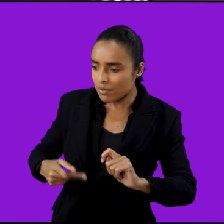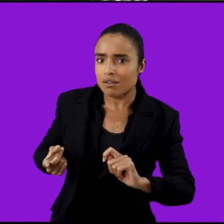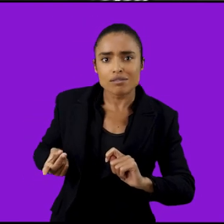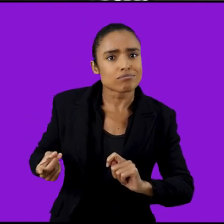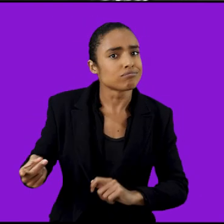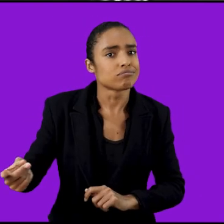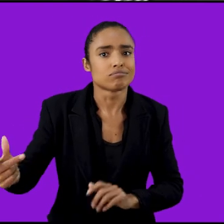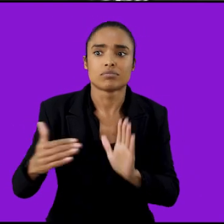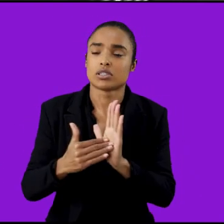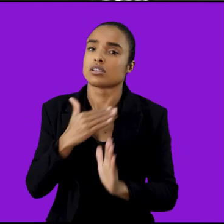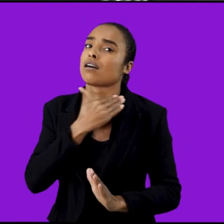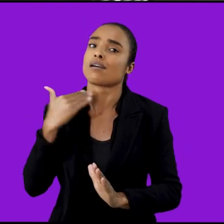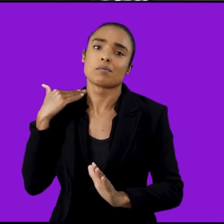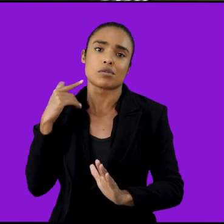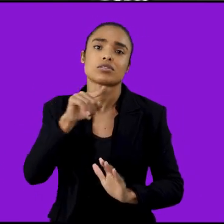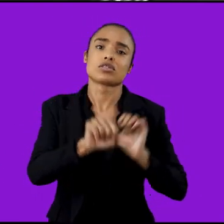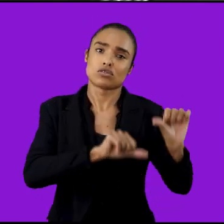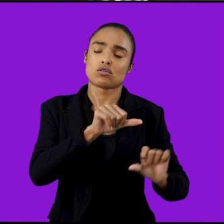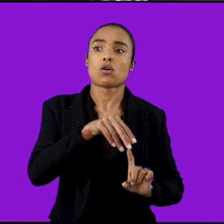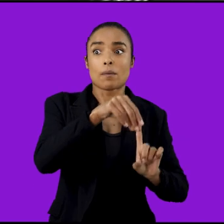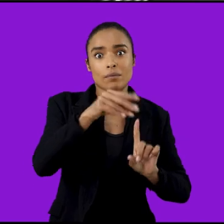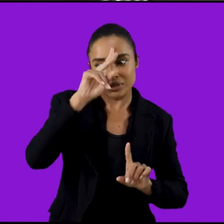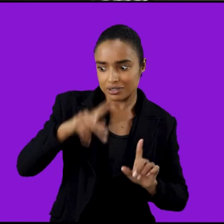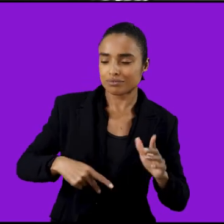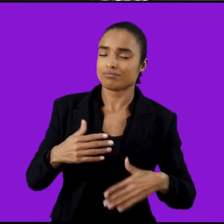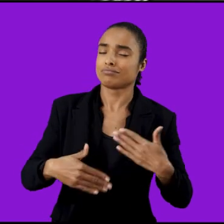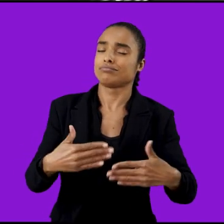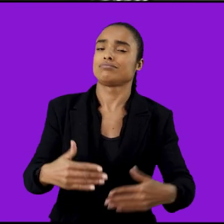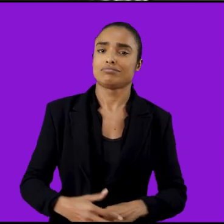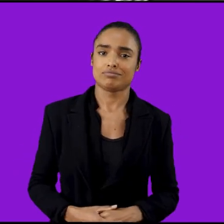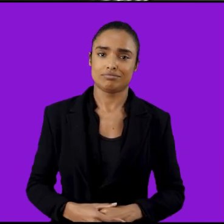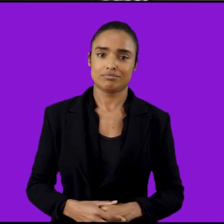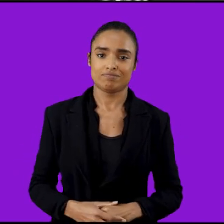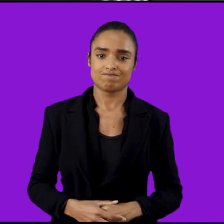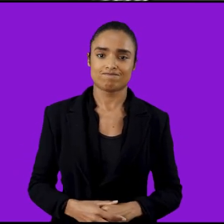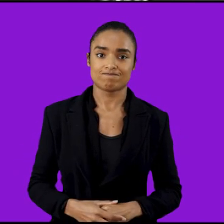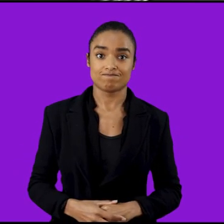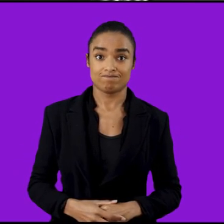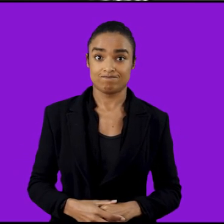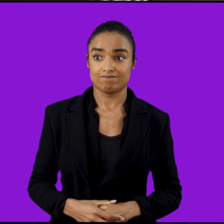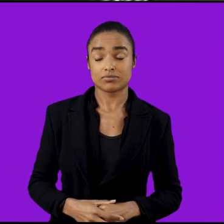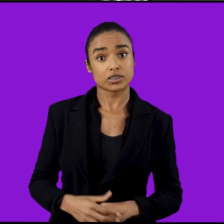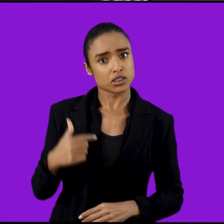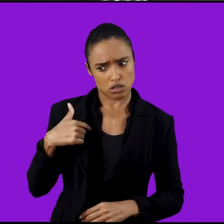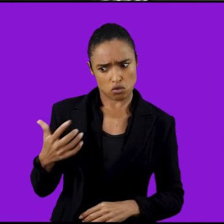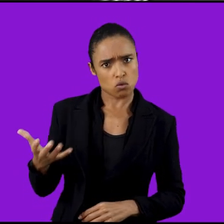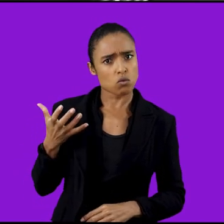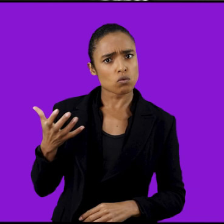aprendizado é eterno, aí o mestre surge. Porque é isso, eu quero tá dentro de uma